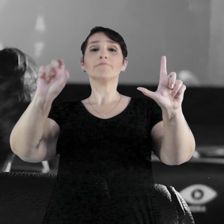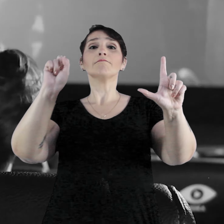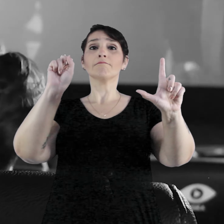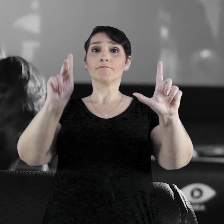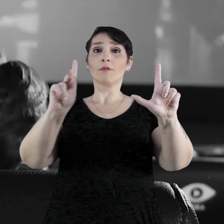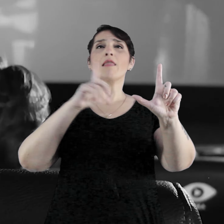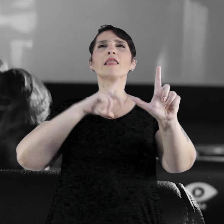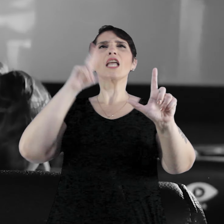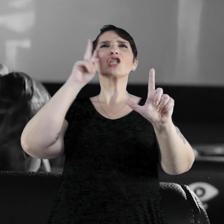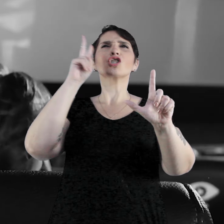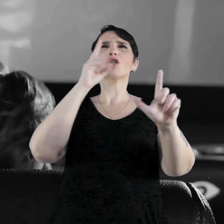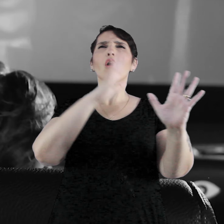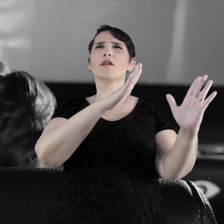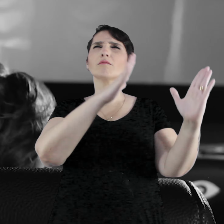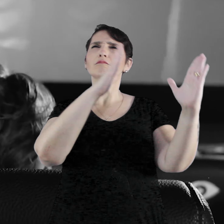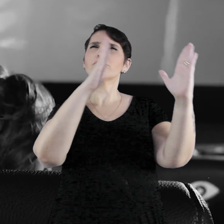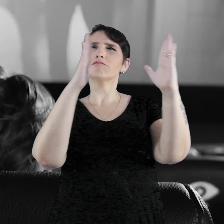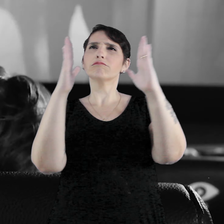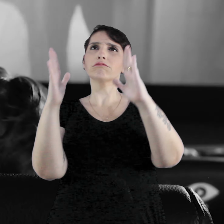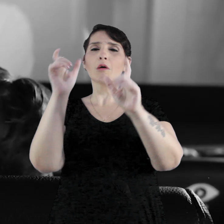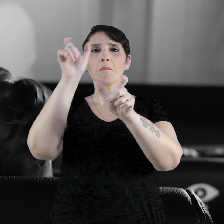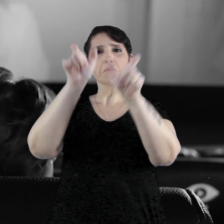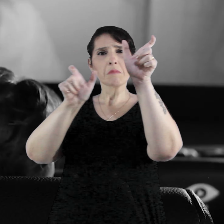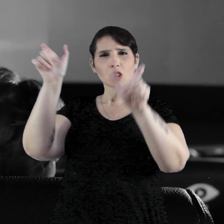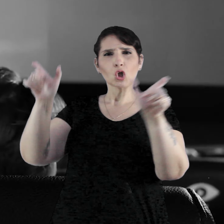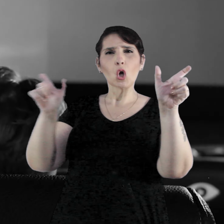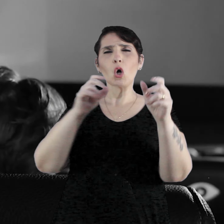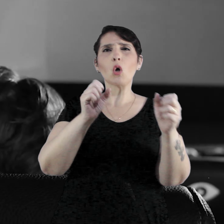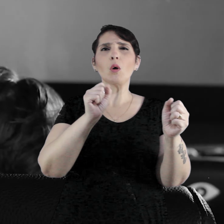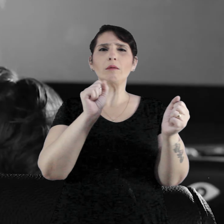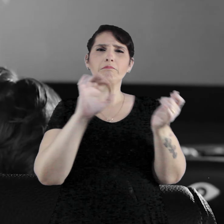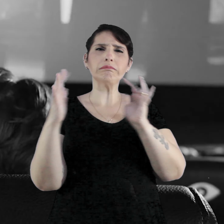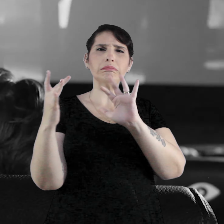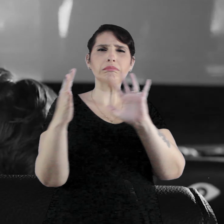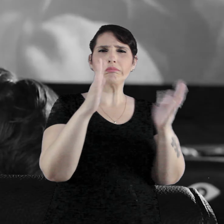Há uma história. Há pessoas na tela interagindo umas com as outras